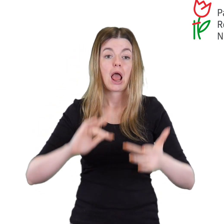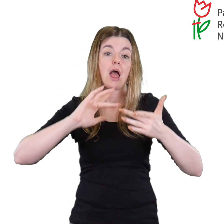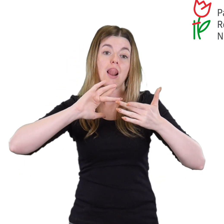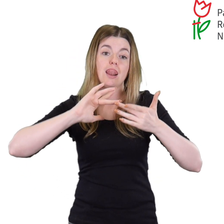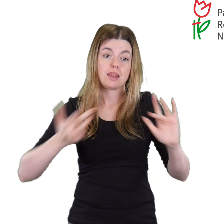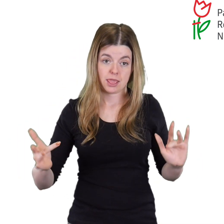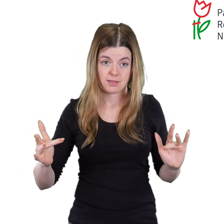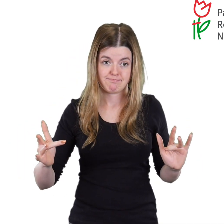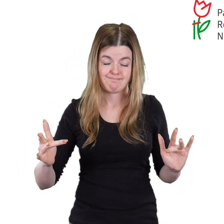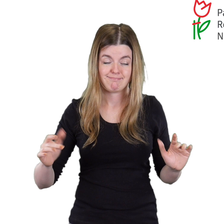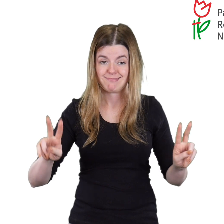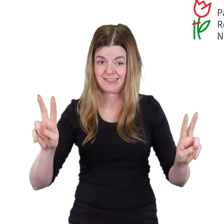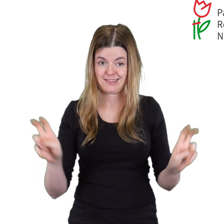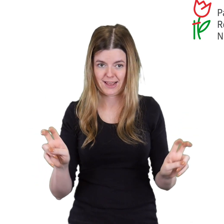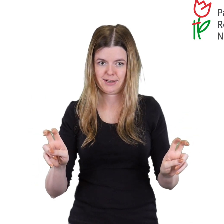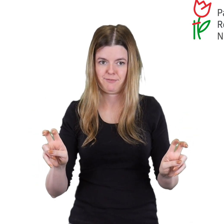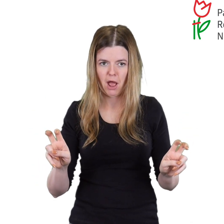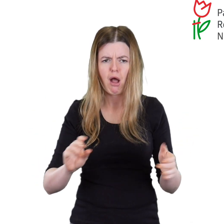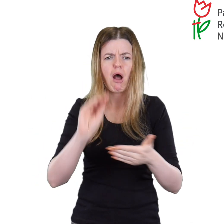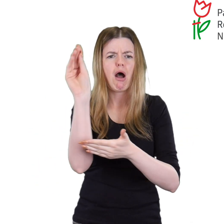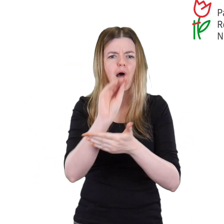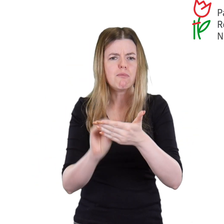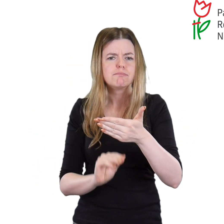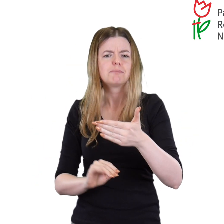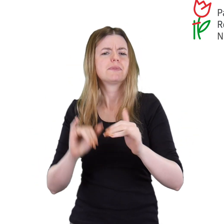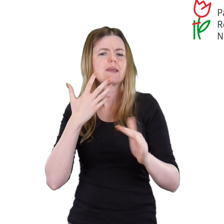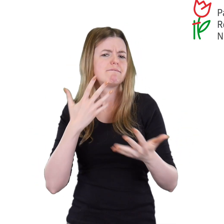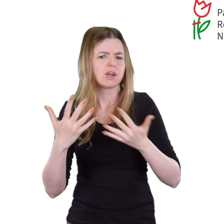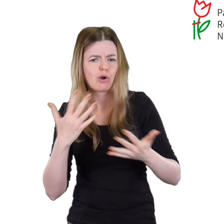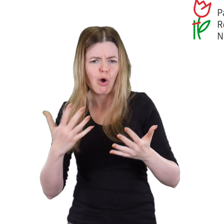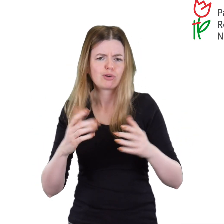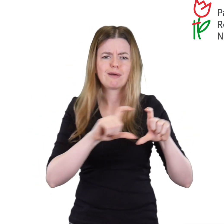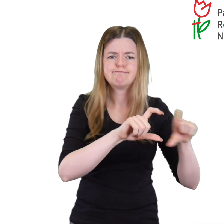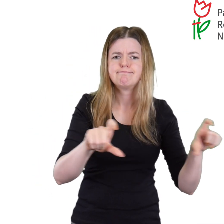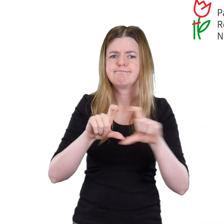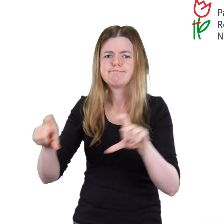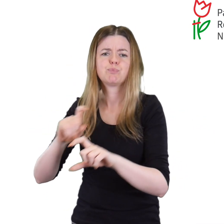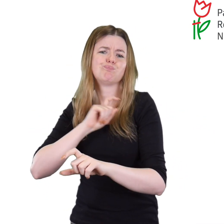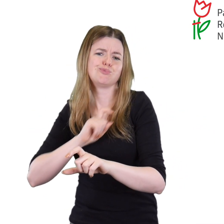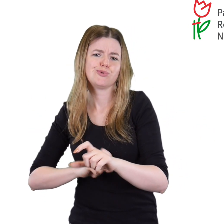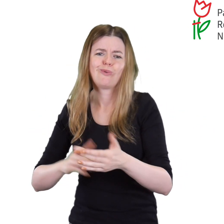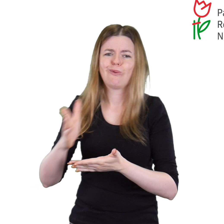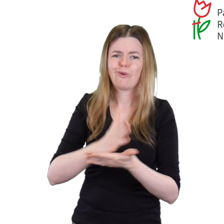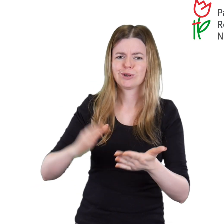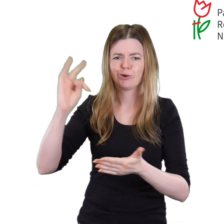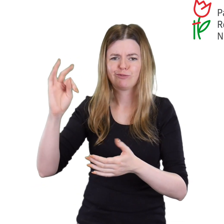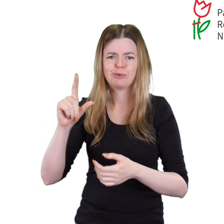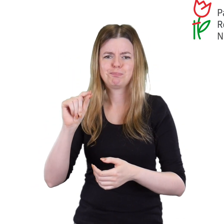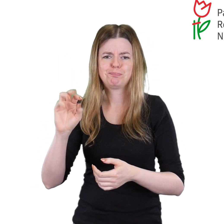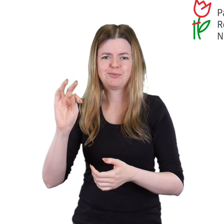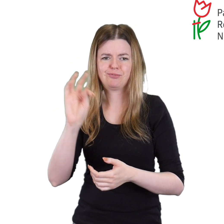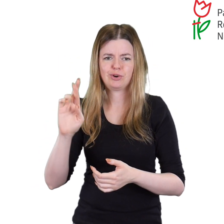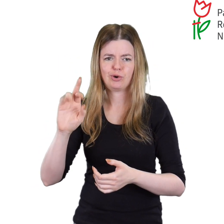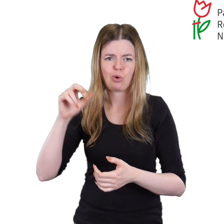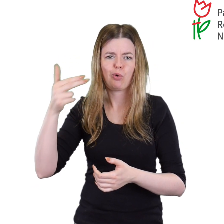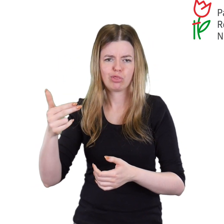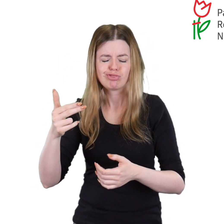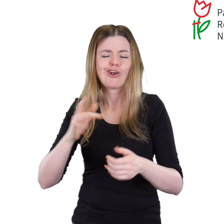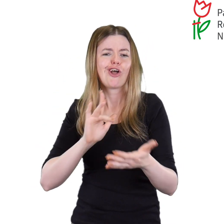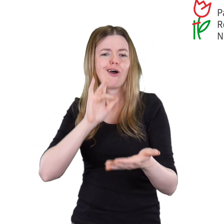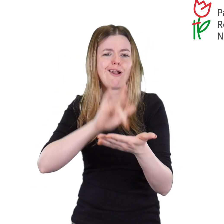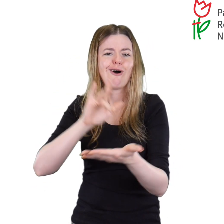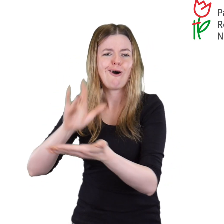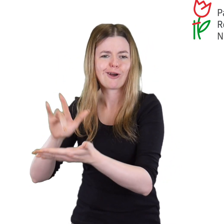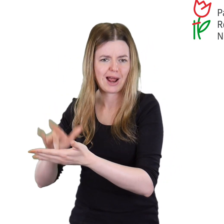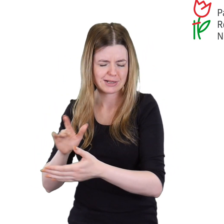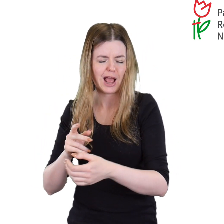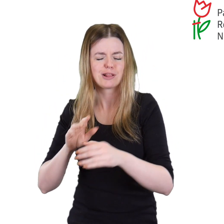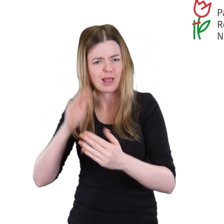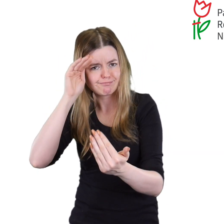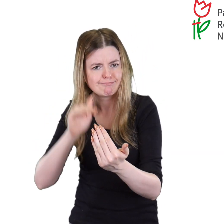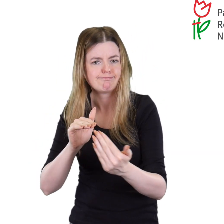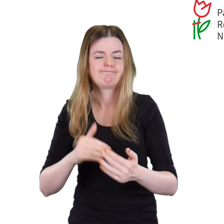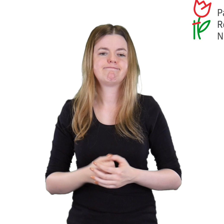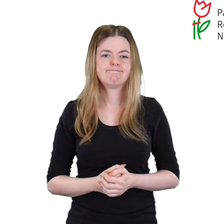Opis dostępności lokalizacji Biura i Oddziałów PFRON